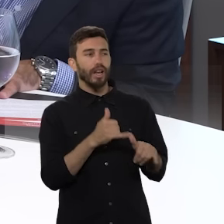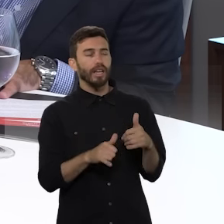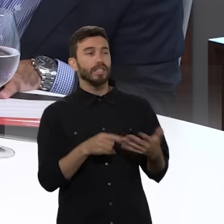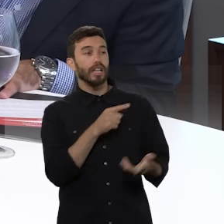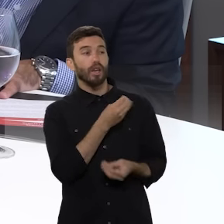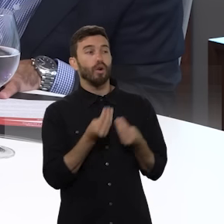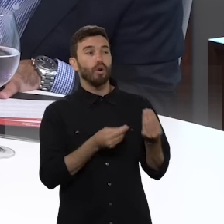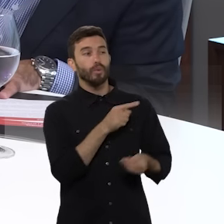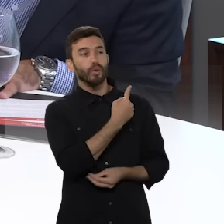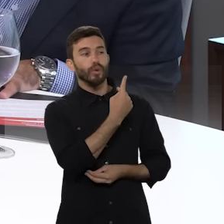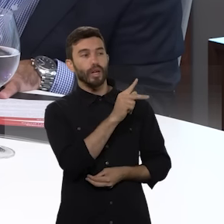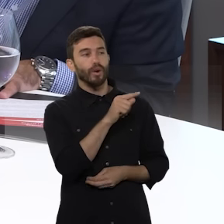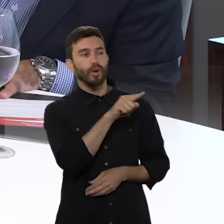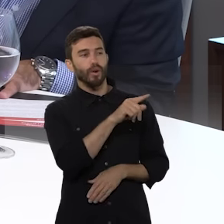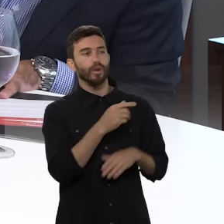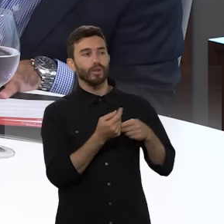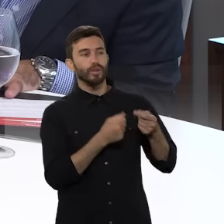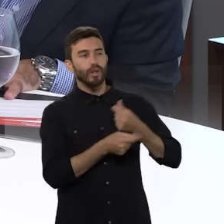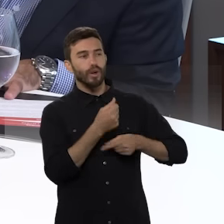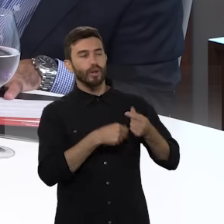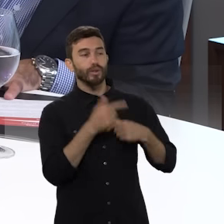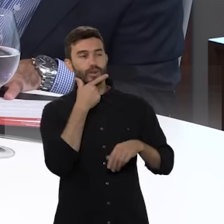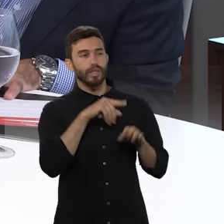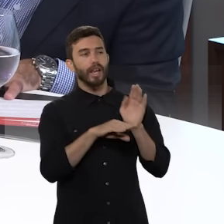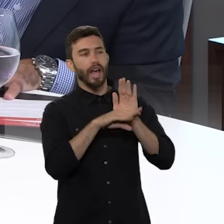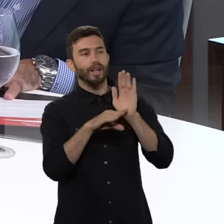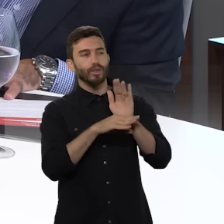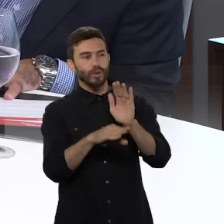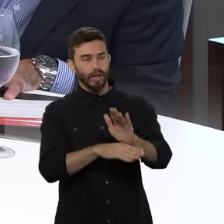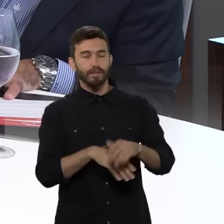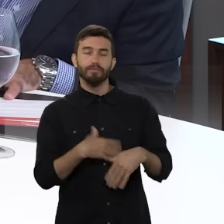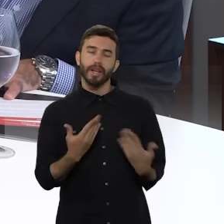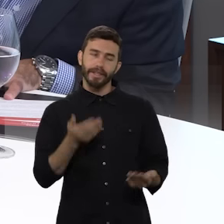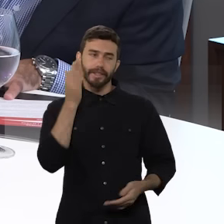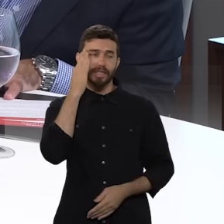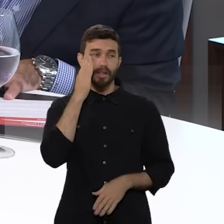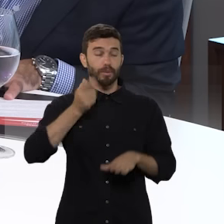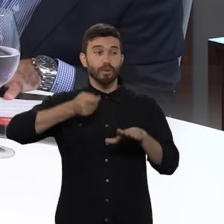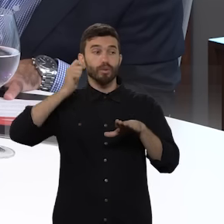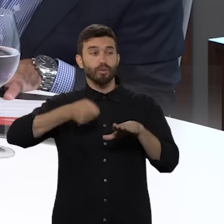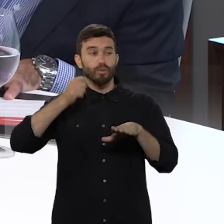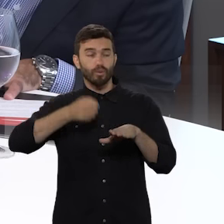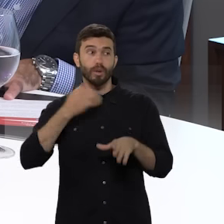de vocês atende a essa demanda? Os leilões têm grande importância nesse desenvolvimento,